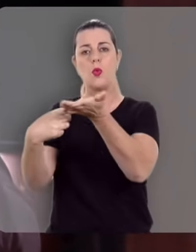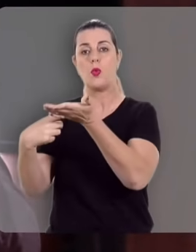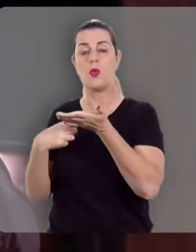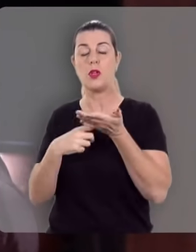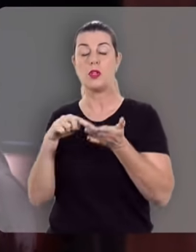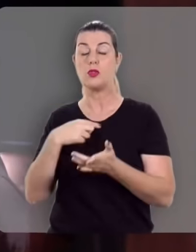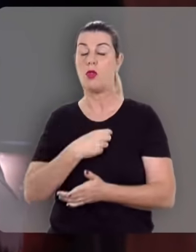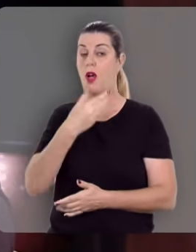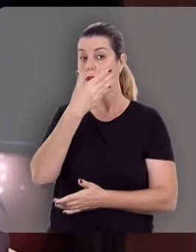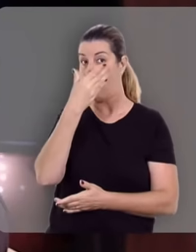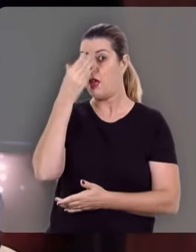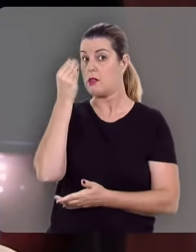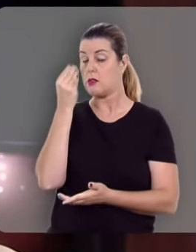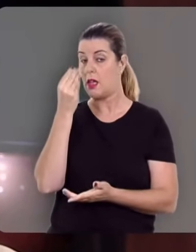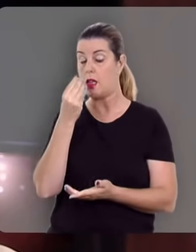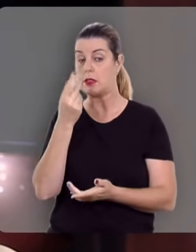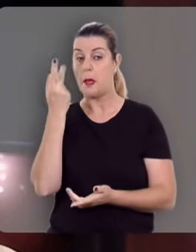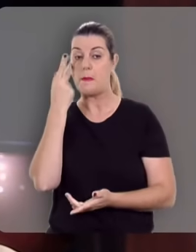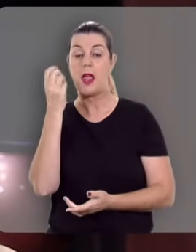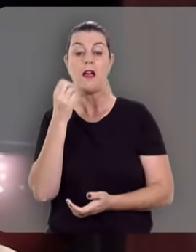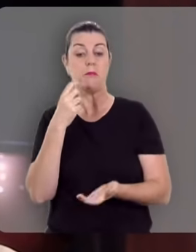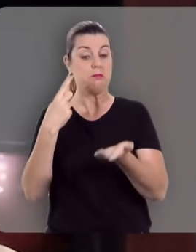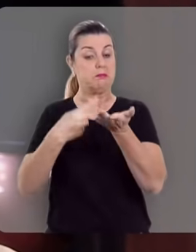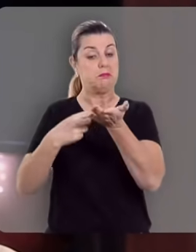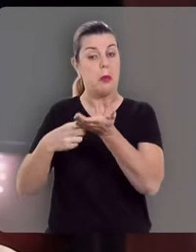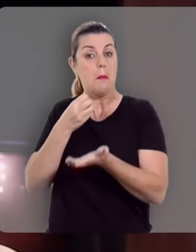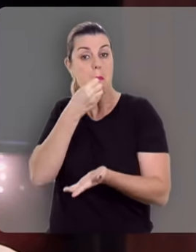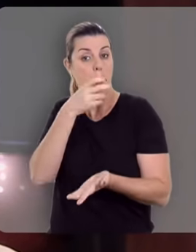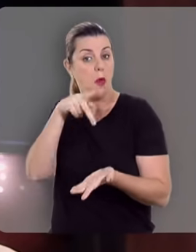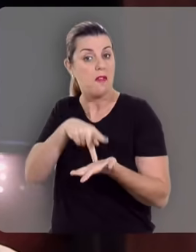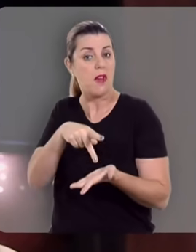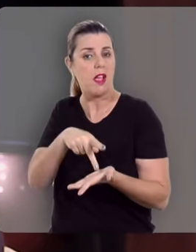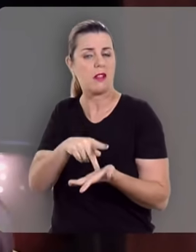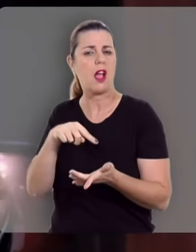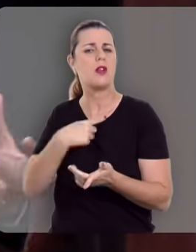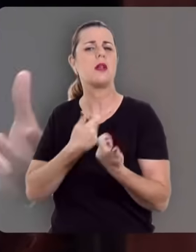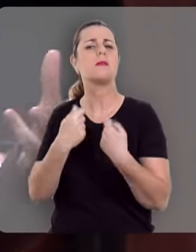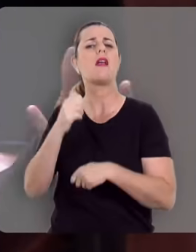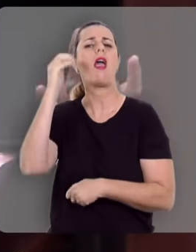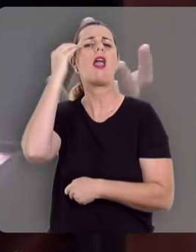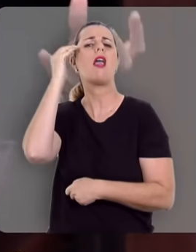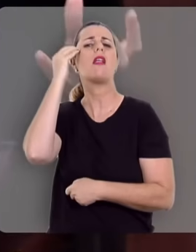nós nos esquecemos que para uma notícia ser de fato boa a gente precisa entender Qual é a má